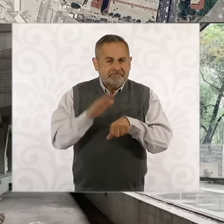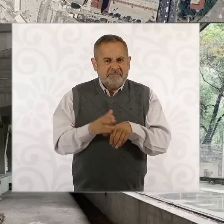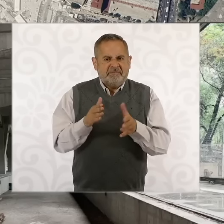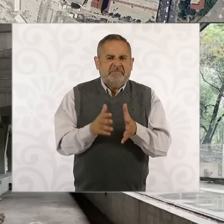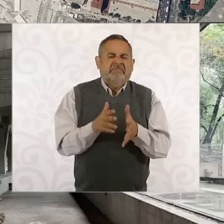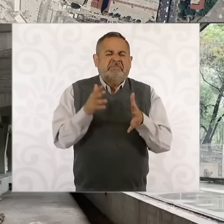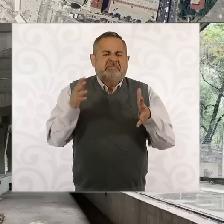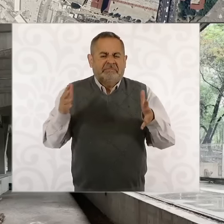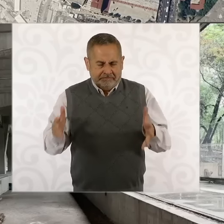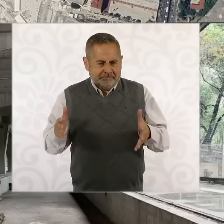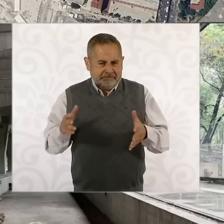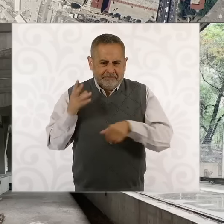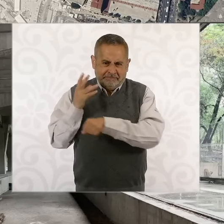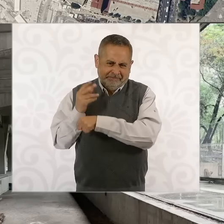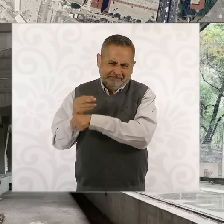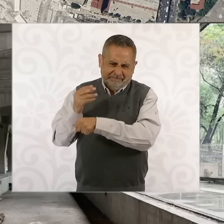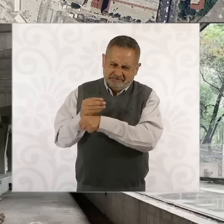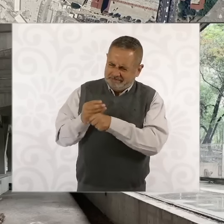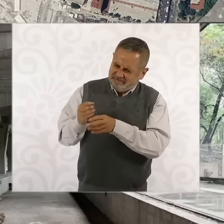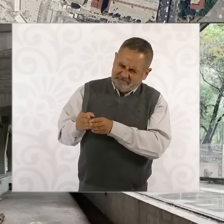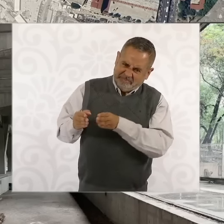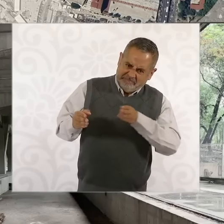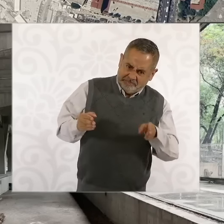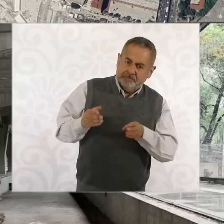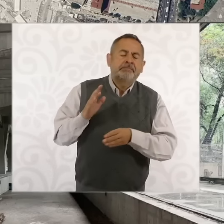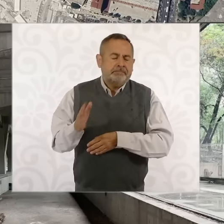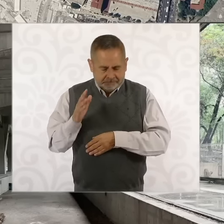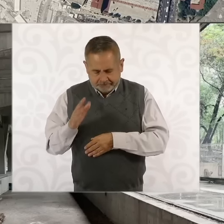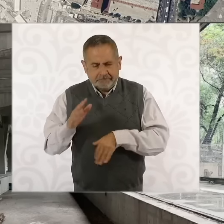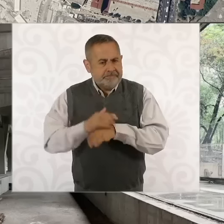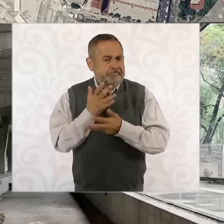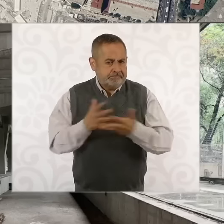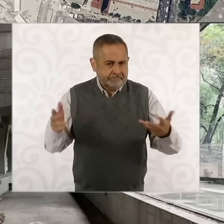Ya empezaron los trabajos de ampliación de esa capacidad eh donde vamos a tener más andenes y